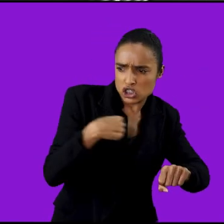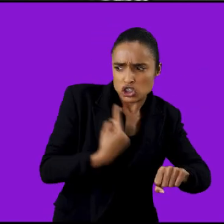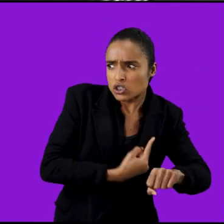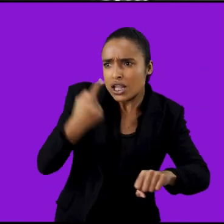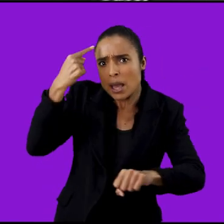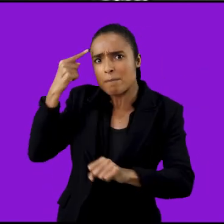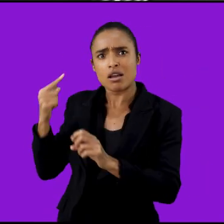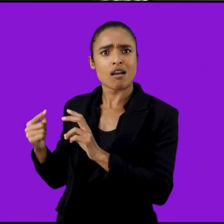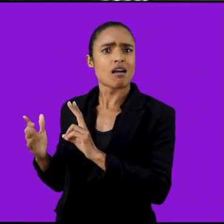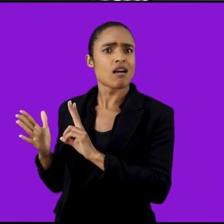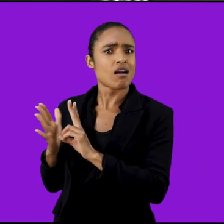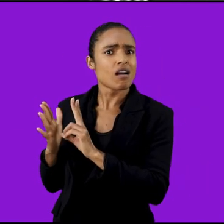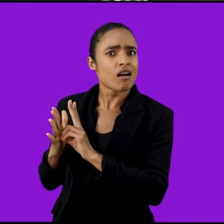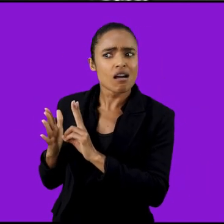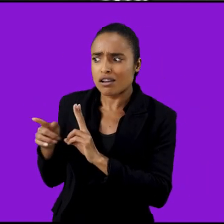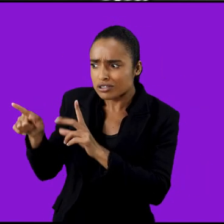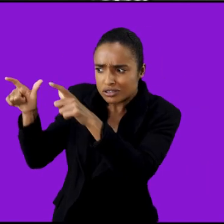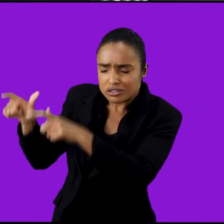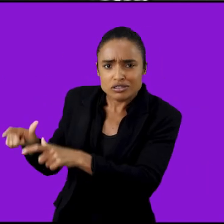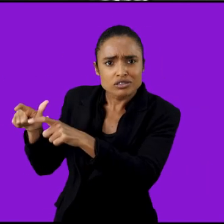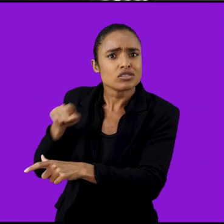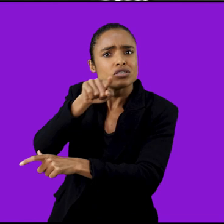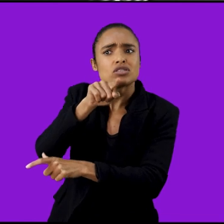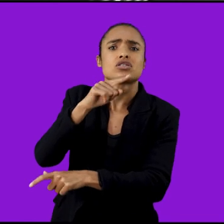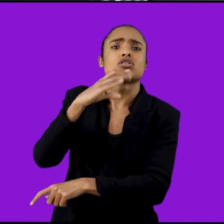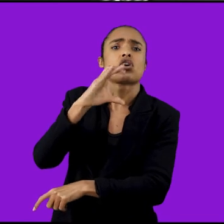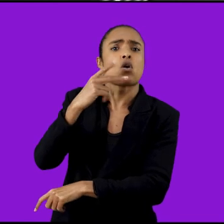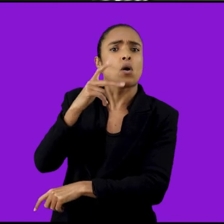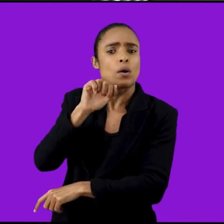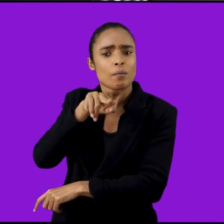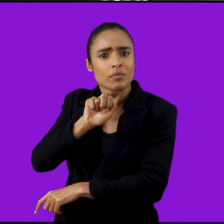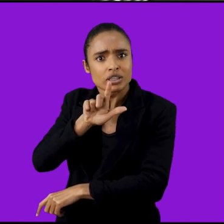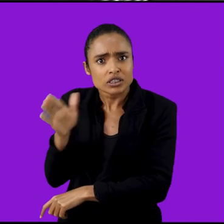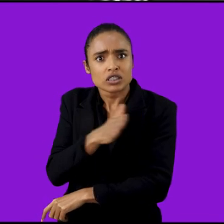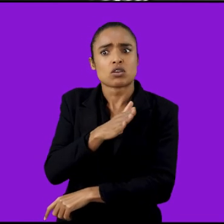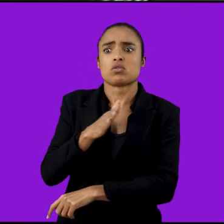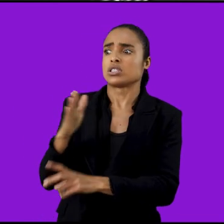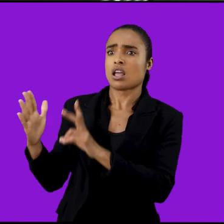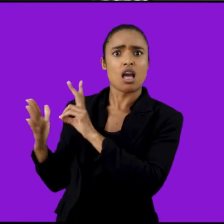Não Nóis fala dos irmãos indígena também. Sim Meus irmãos lá, Kopenawa, lá. Os Yanomami.